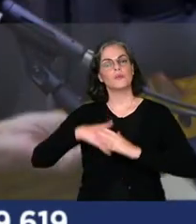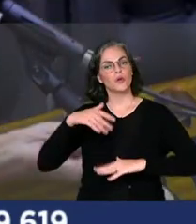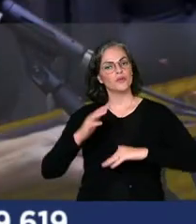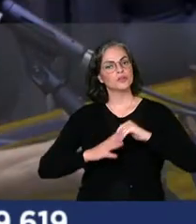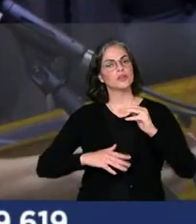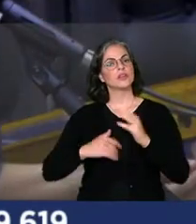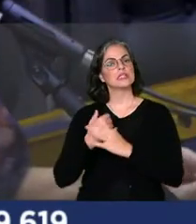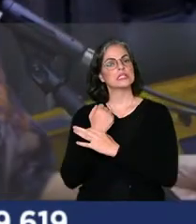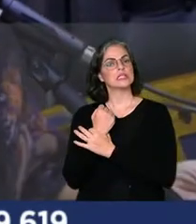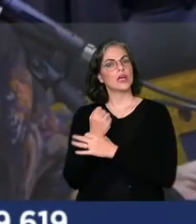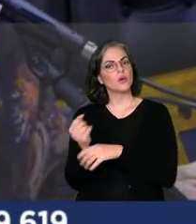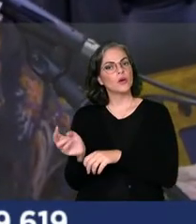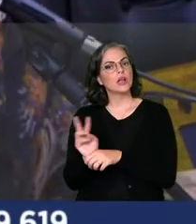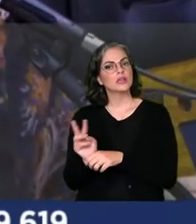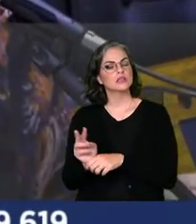FAVORÁVEL A ESSA EMENDA. ESSA EMENDA BUSCA VALORIZAR OS